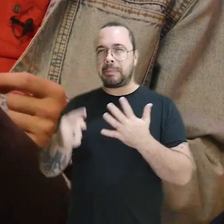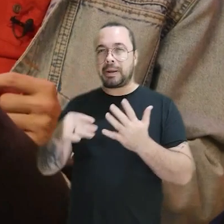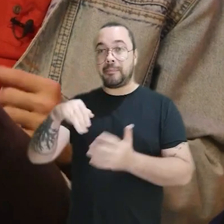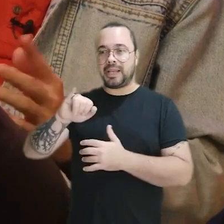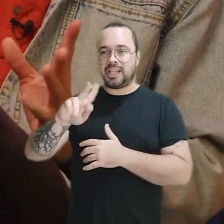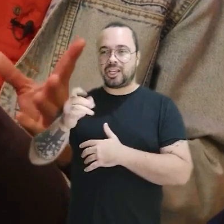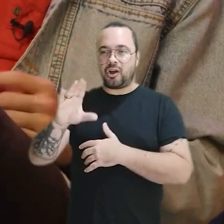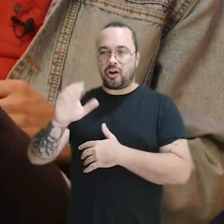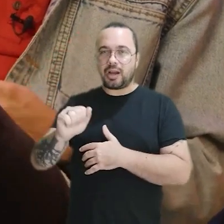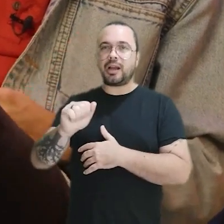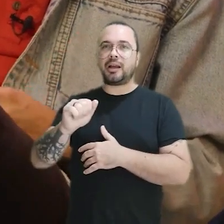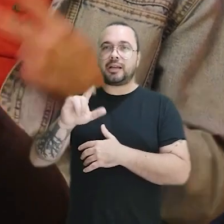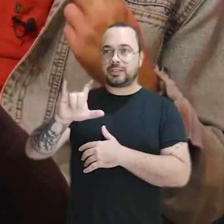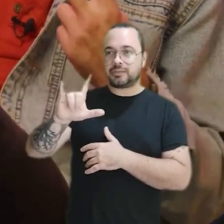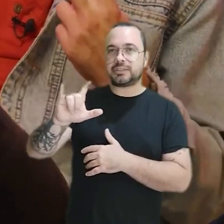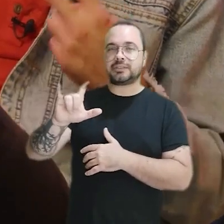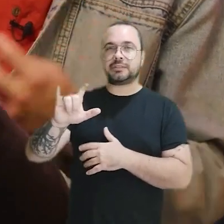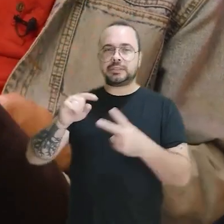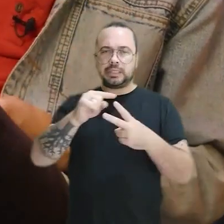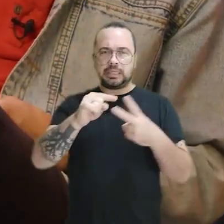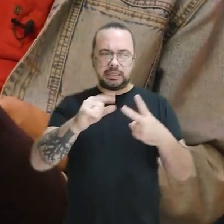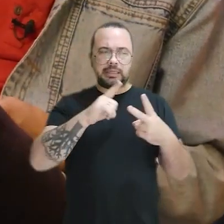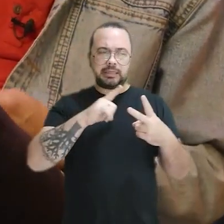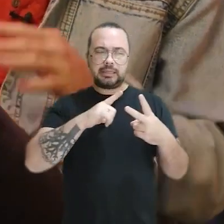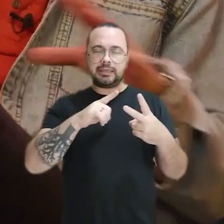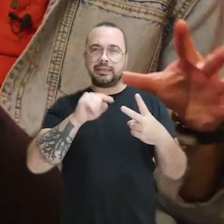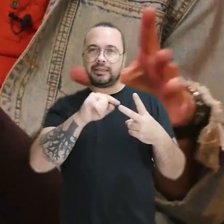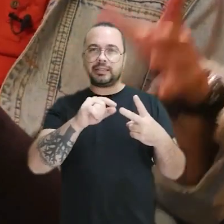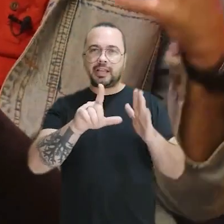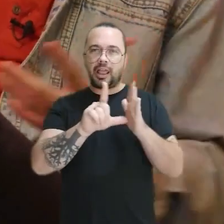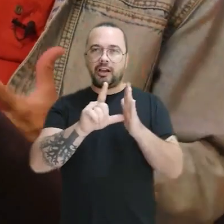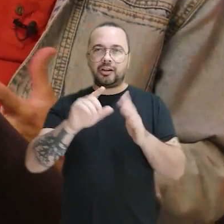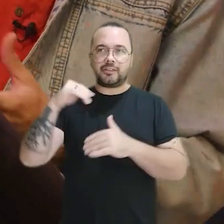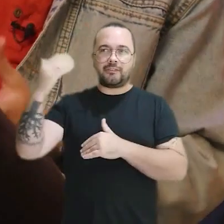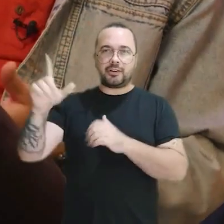se você colocar no Instagram, tirando duas loja de isca, de Ribeirão Pires, o resto é tudo coisa nossa.